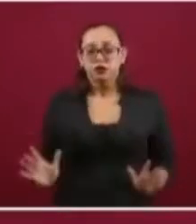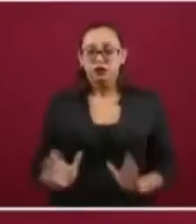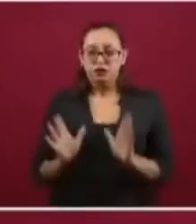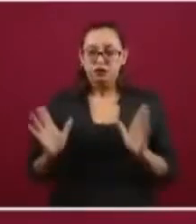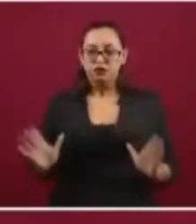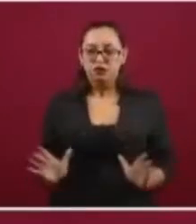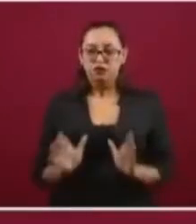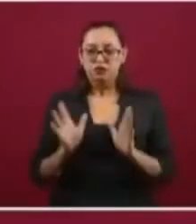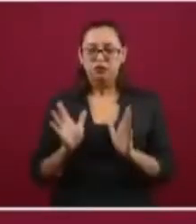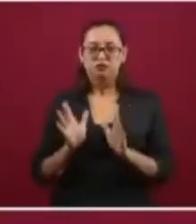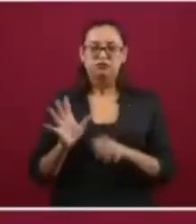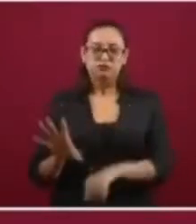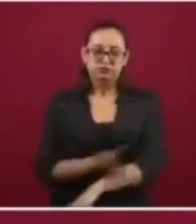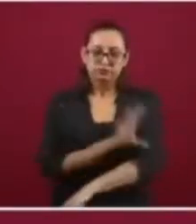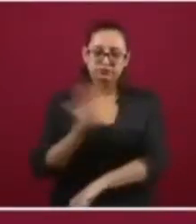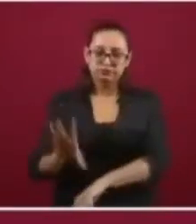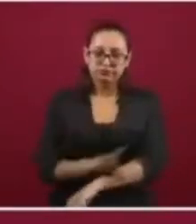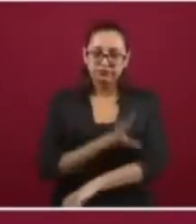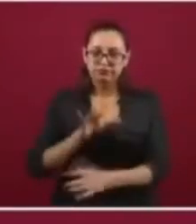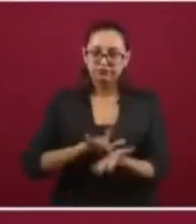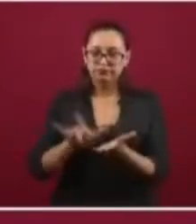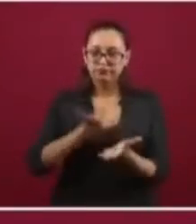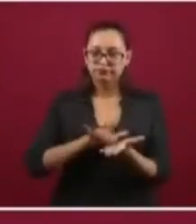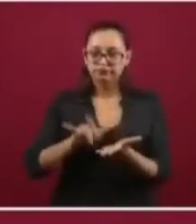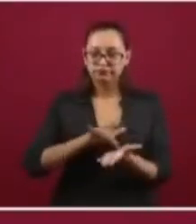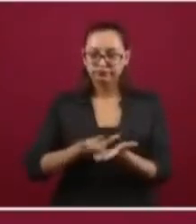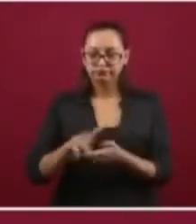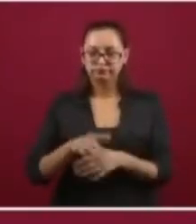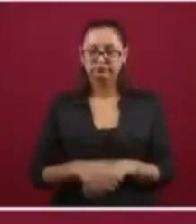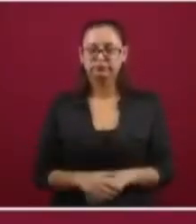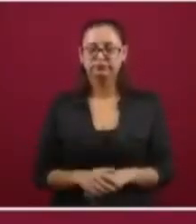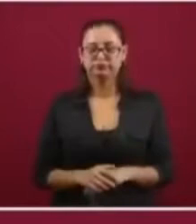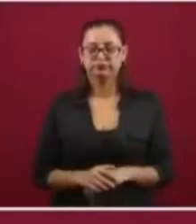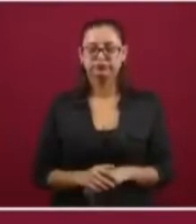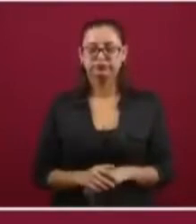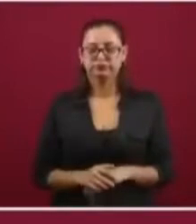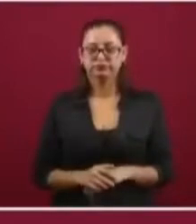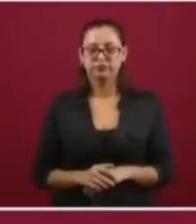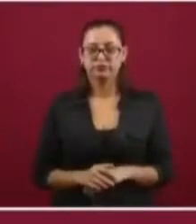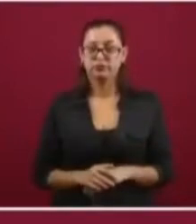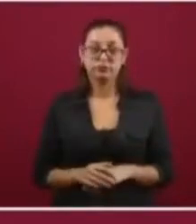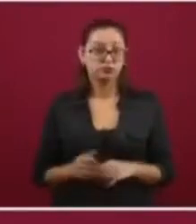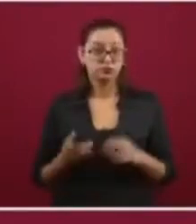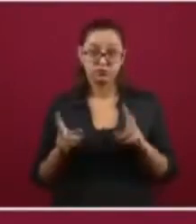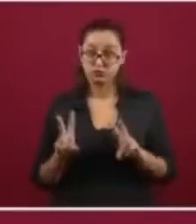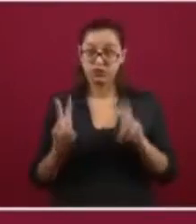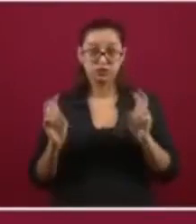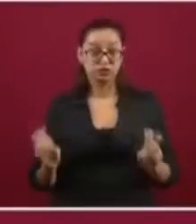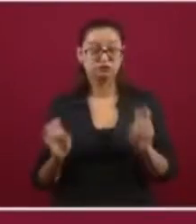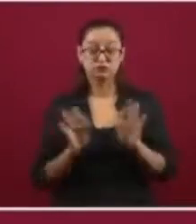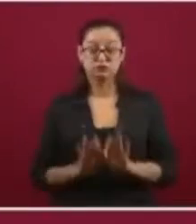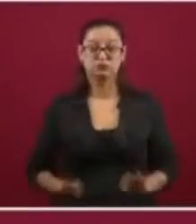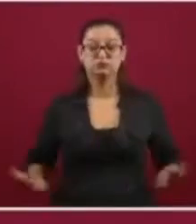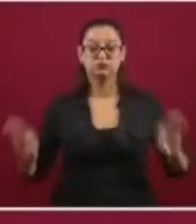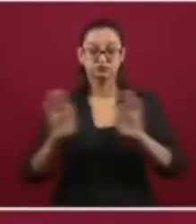sector energético. Eso es muy importante, es un segundo elemento.